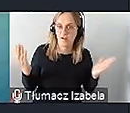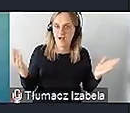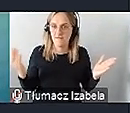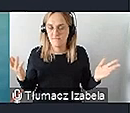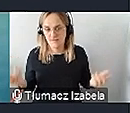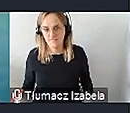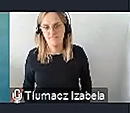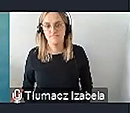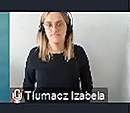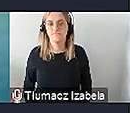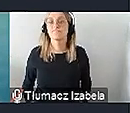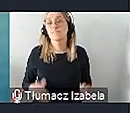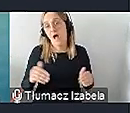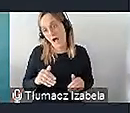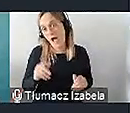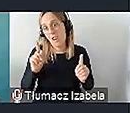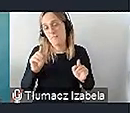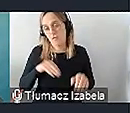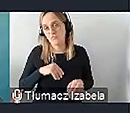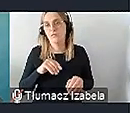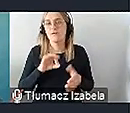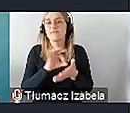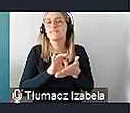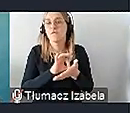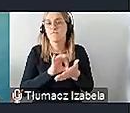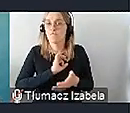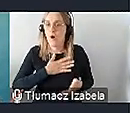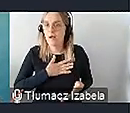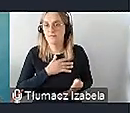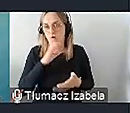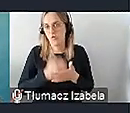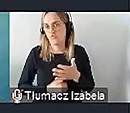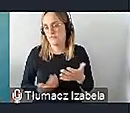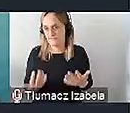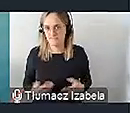Możemy też pójść w kierunku rysowania, wykorzystania rysunków.